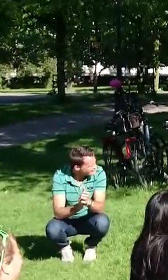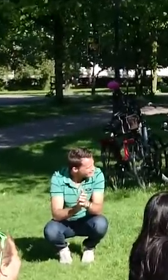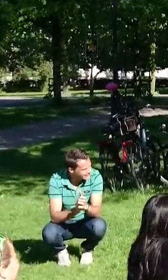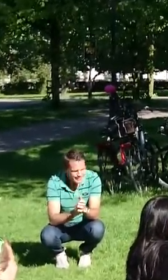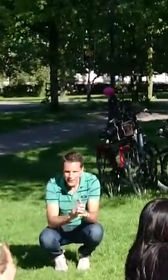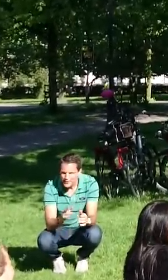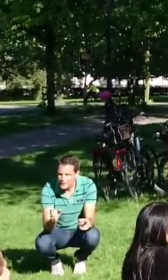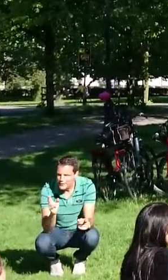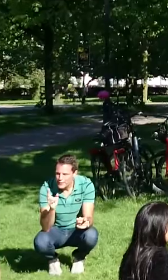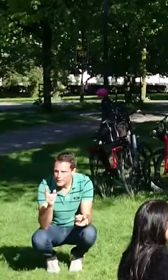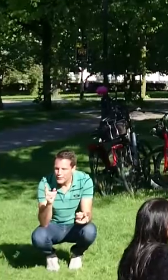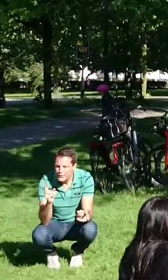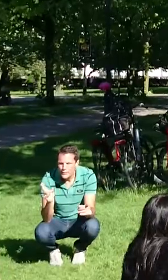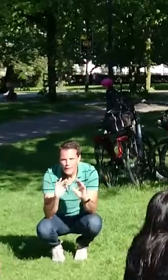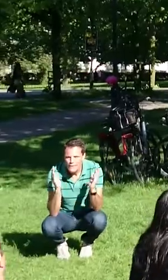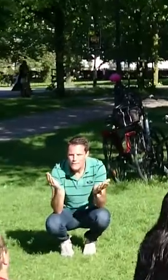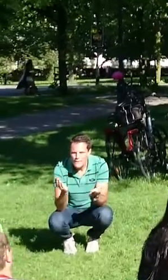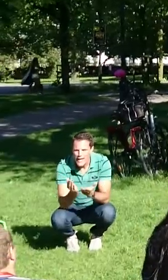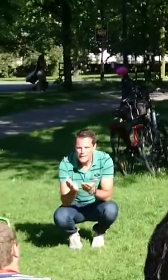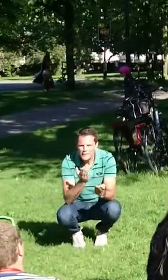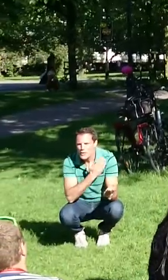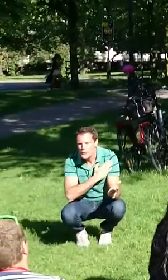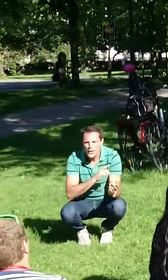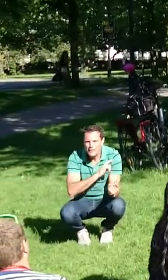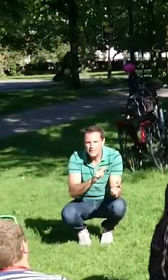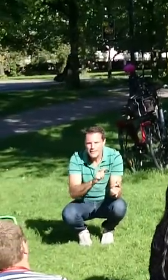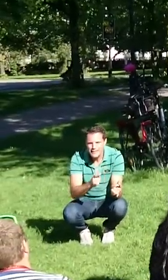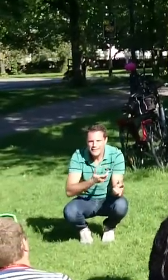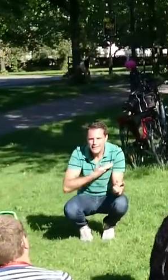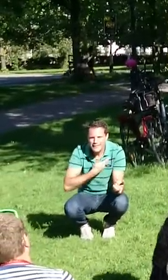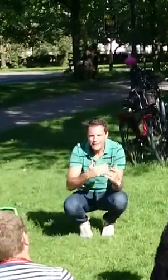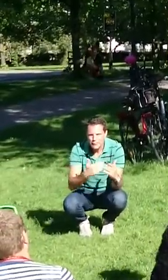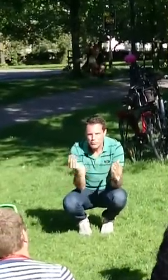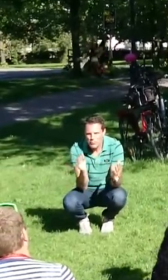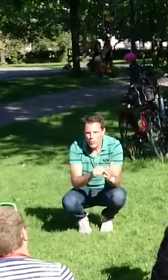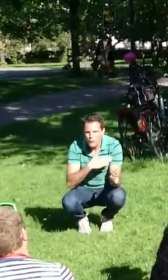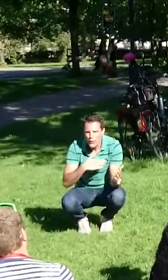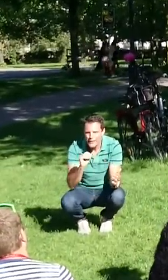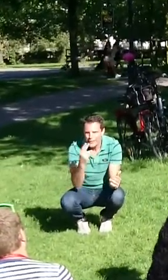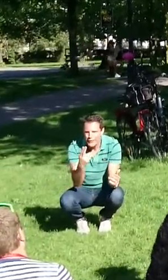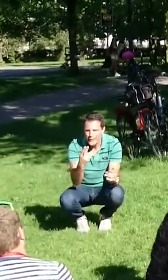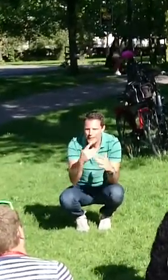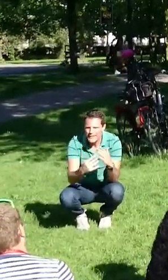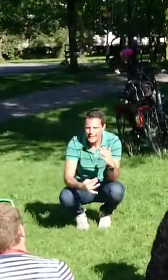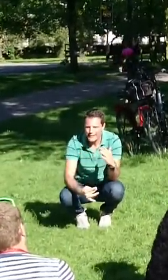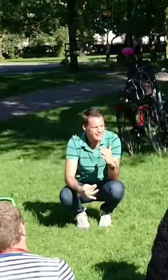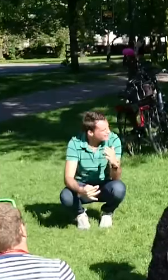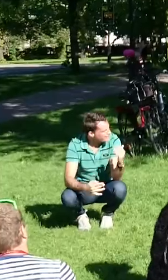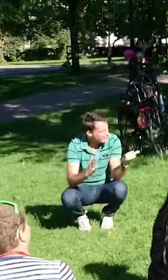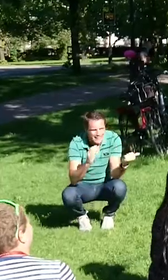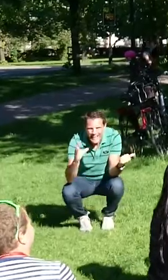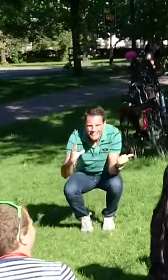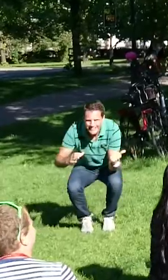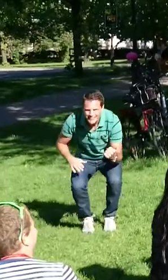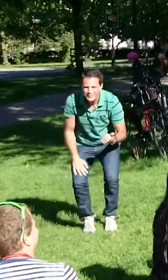Och nu, världens skönaste Jazz the Dancer, på vår EU-lista. Tack Lars.